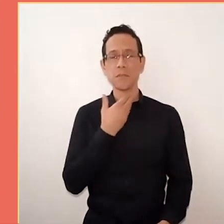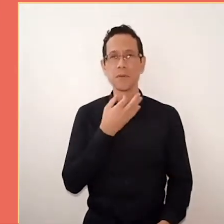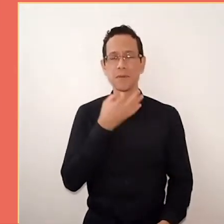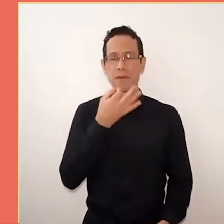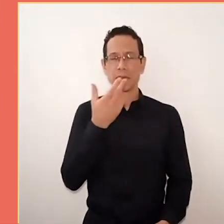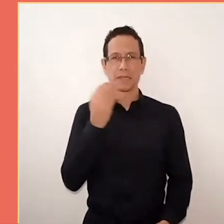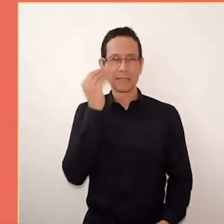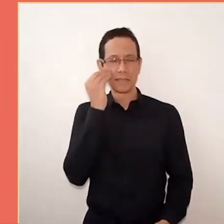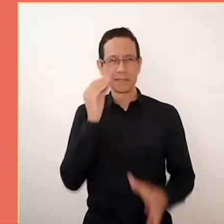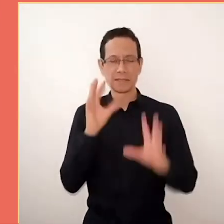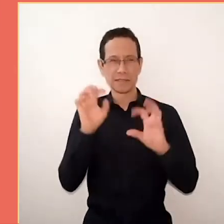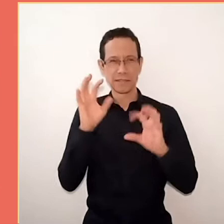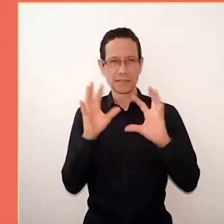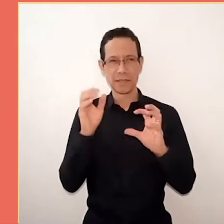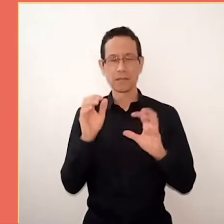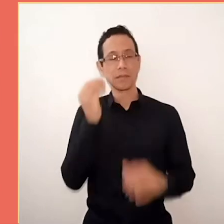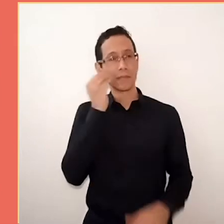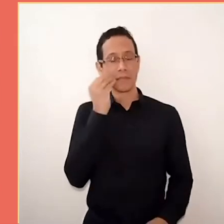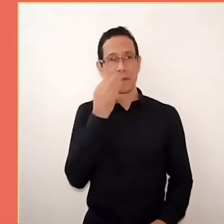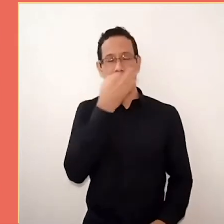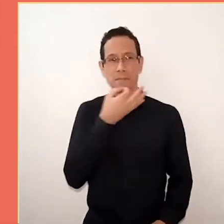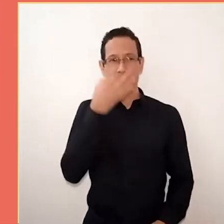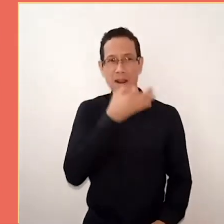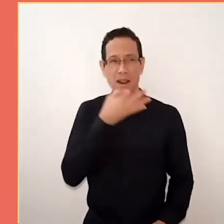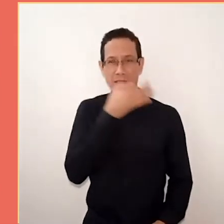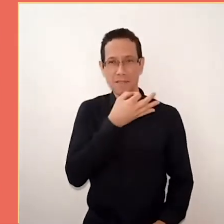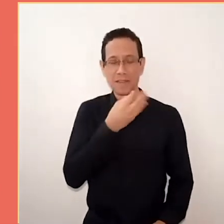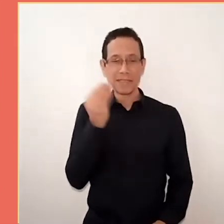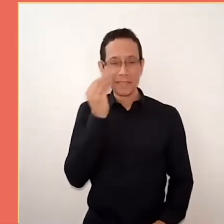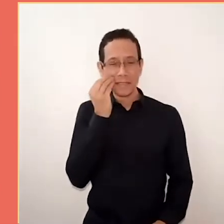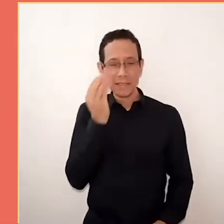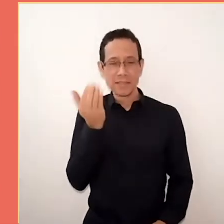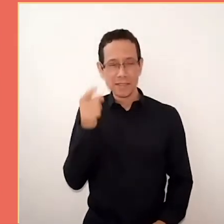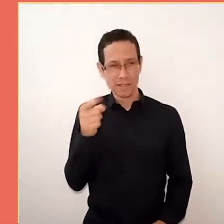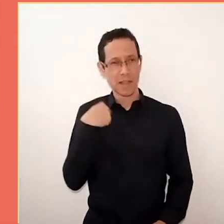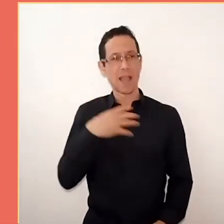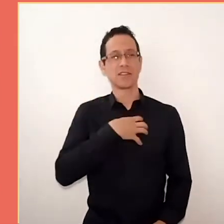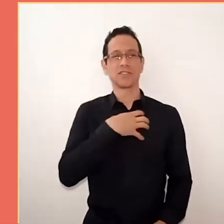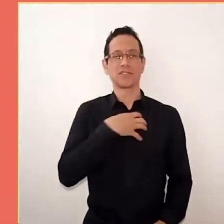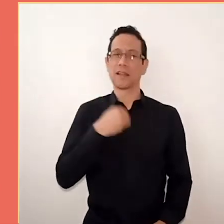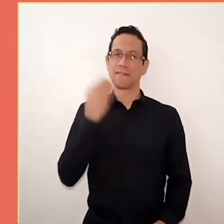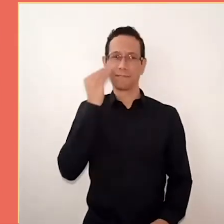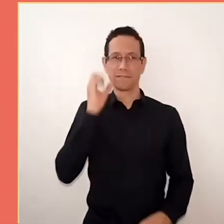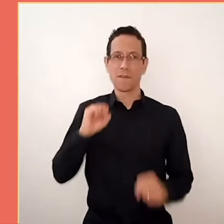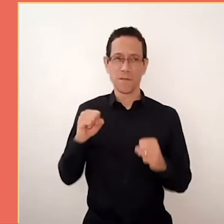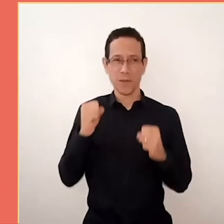e, portanto, quando elas começam sua luta por dizer e por construir sentidos. E continuam ao longo da vida toda